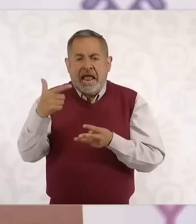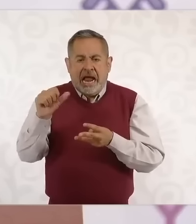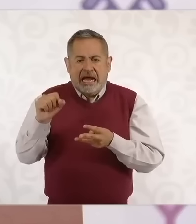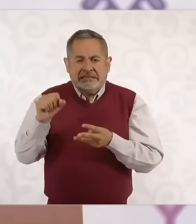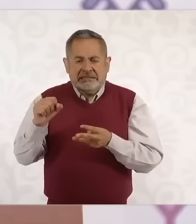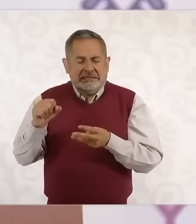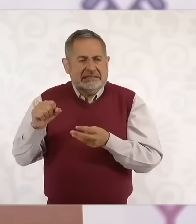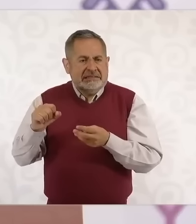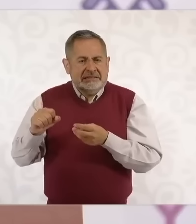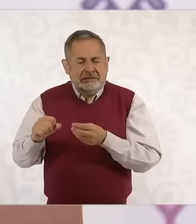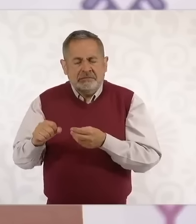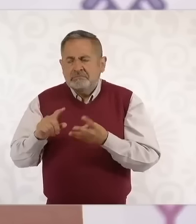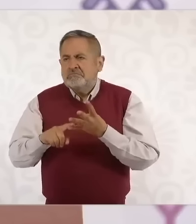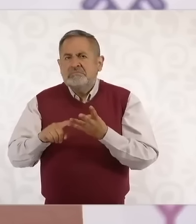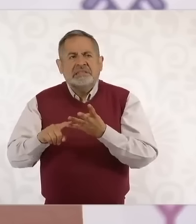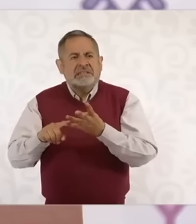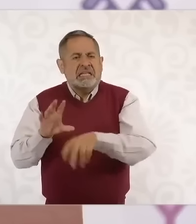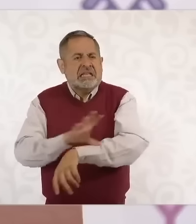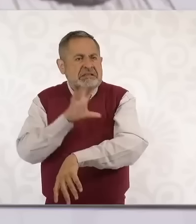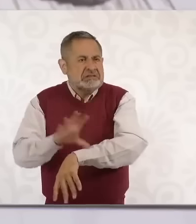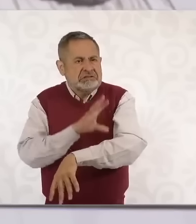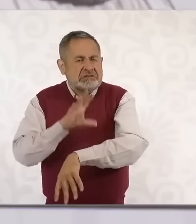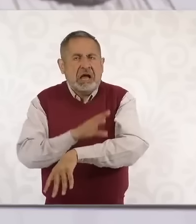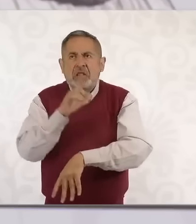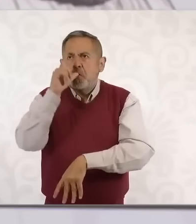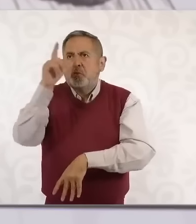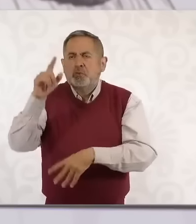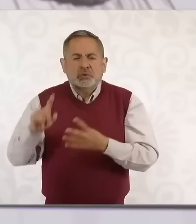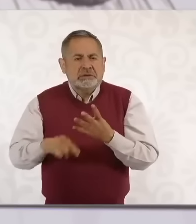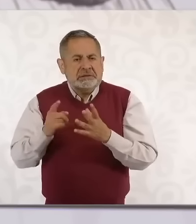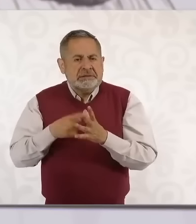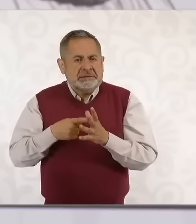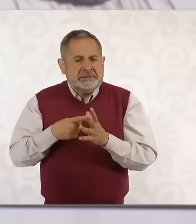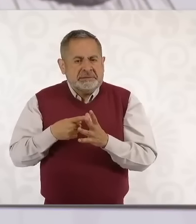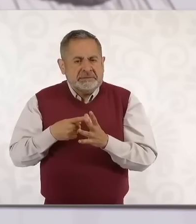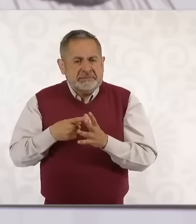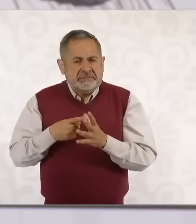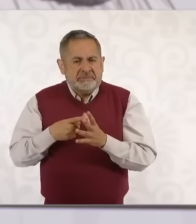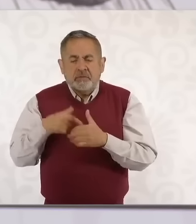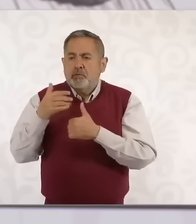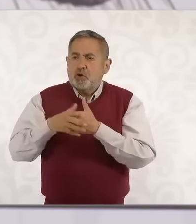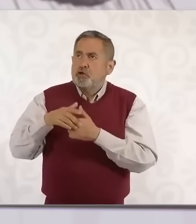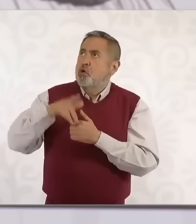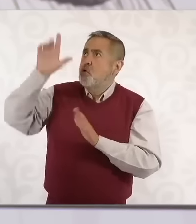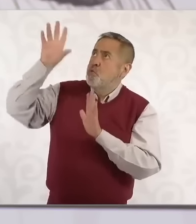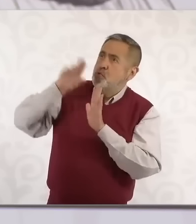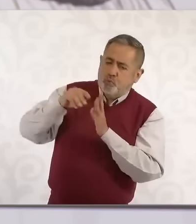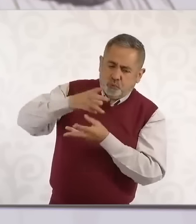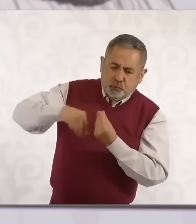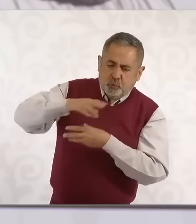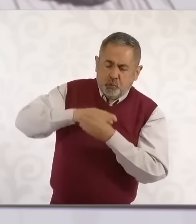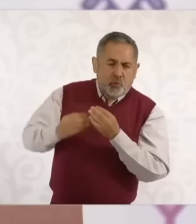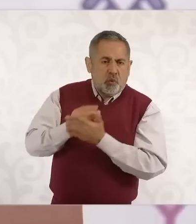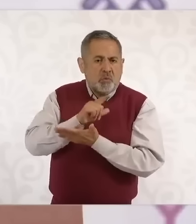en electricidad. e va a haber más inversión en fuentes renovables de energía, va a haber